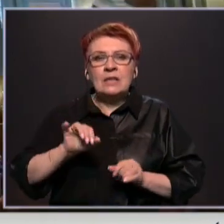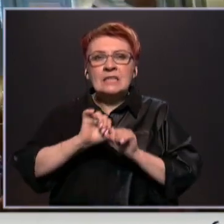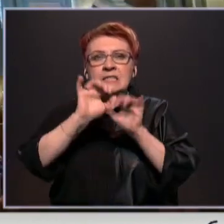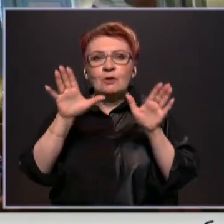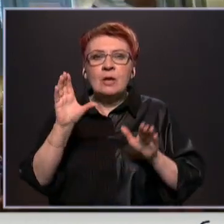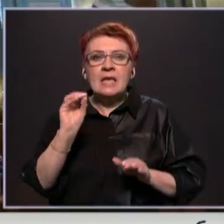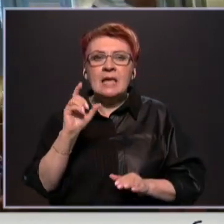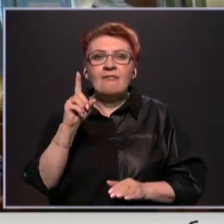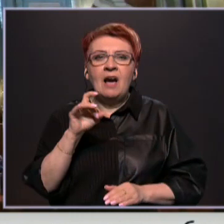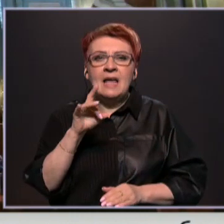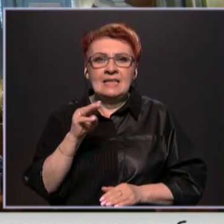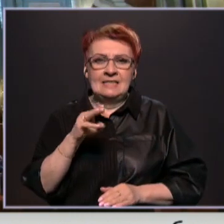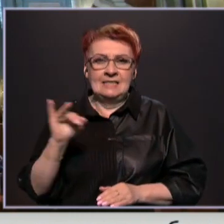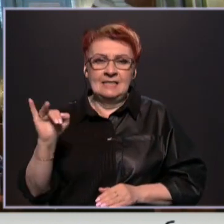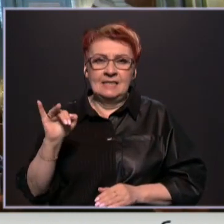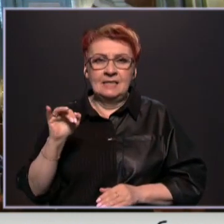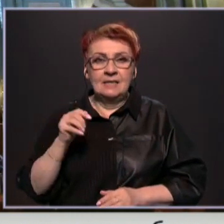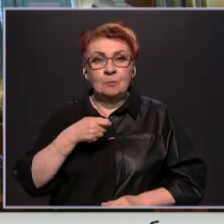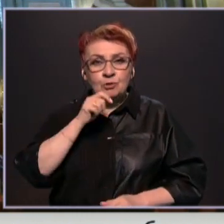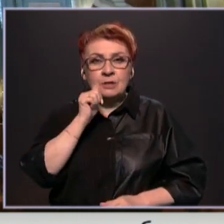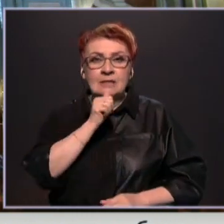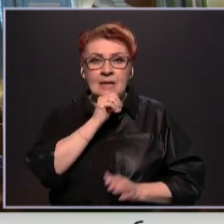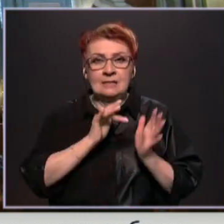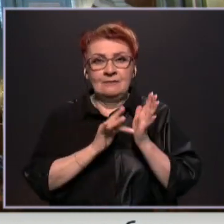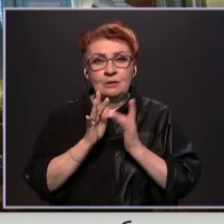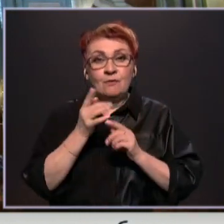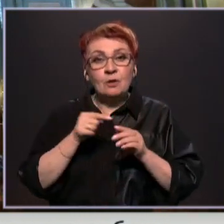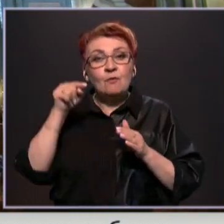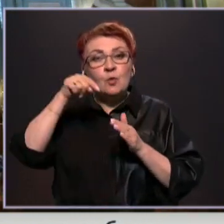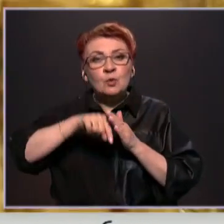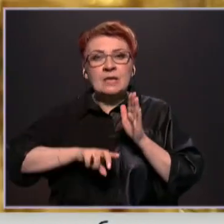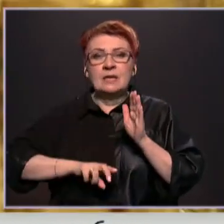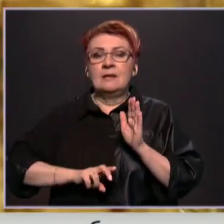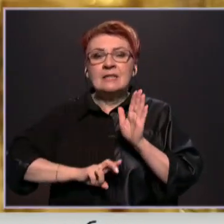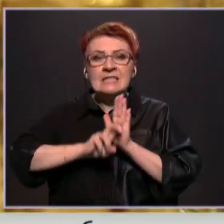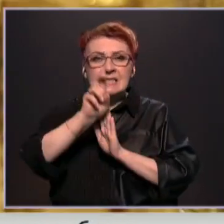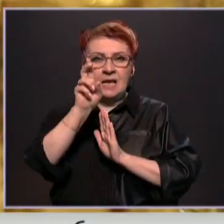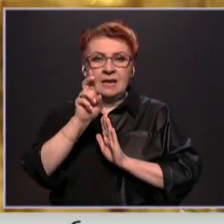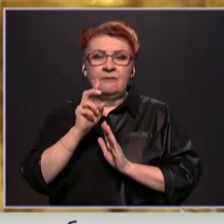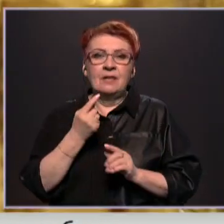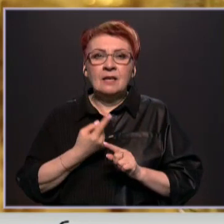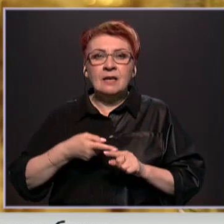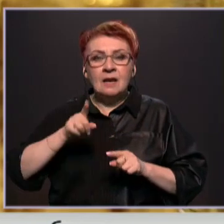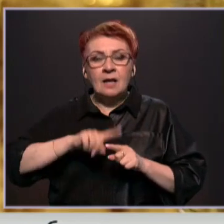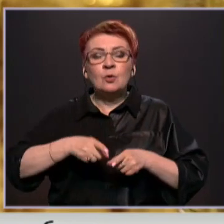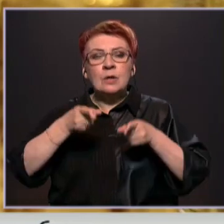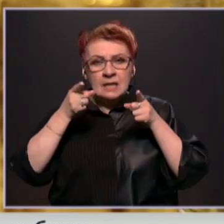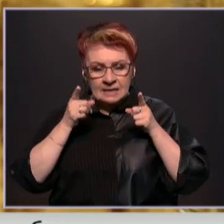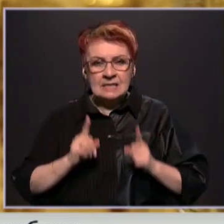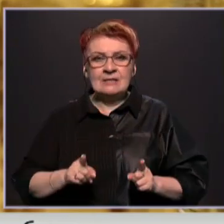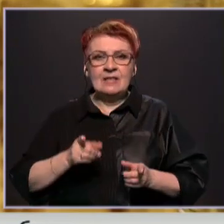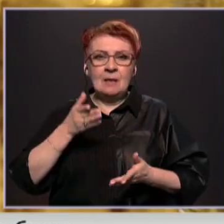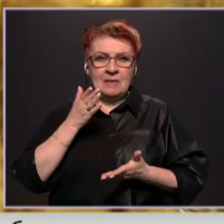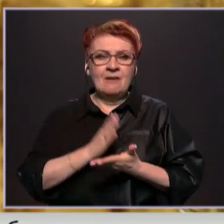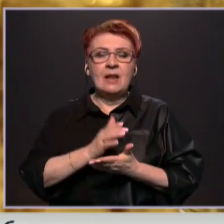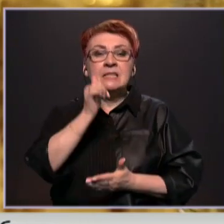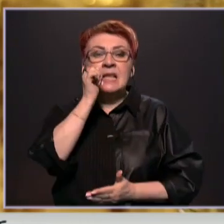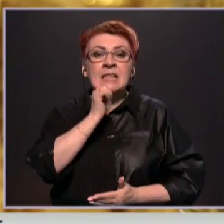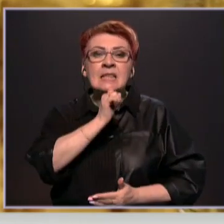которые в центре жизни церкви который действительно является таинством церкви